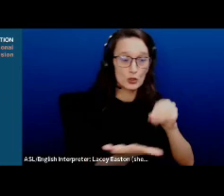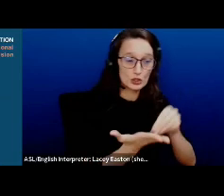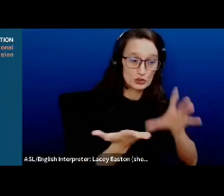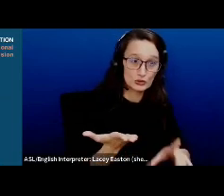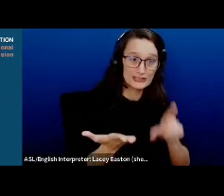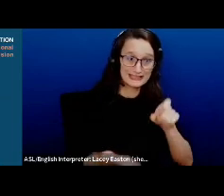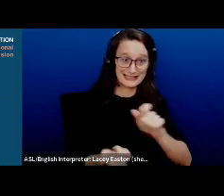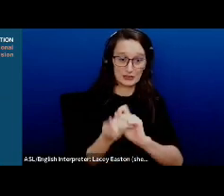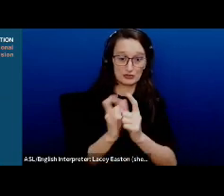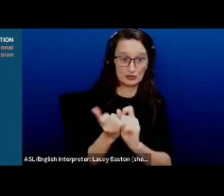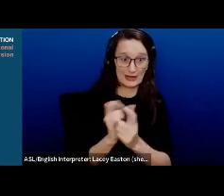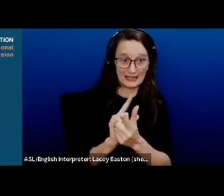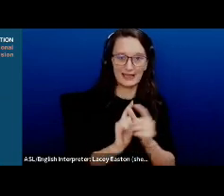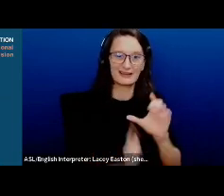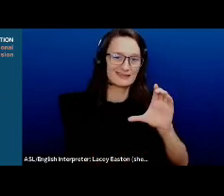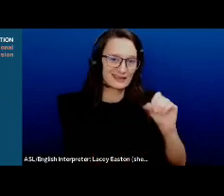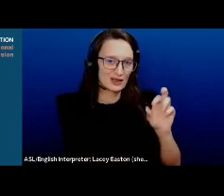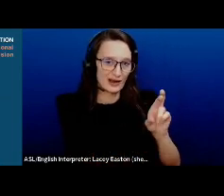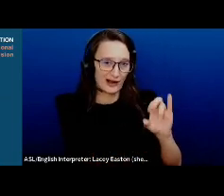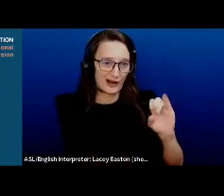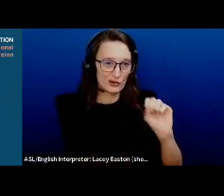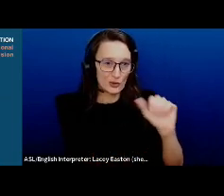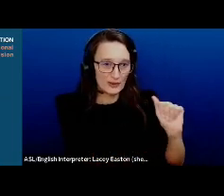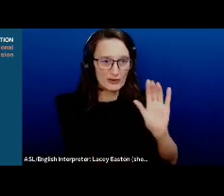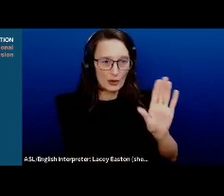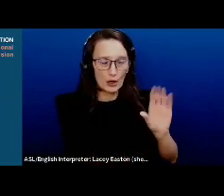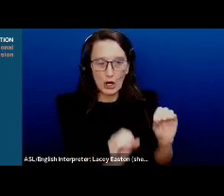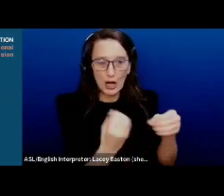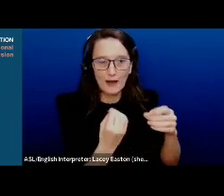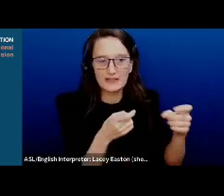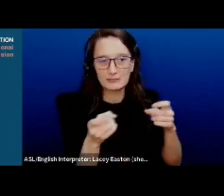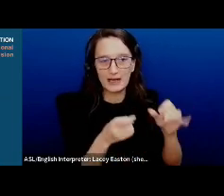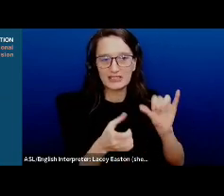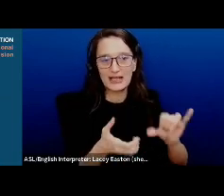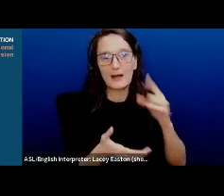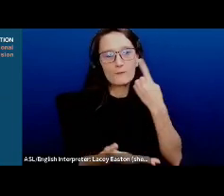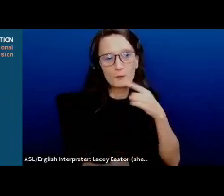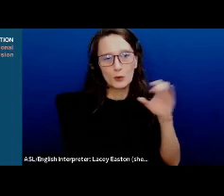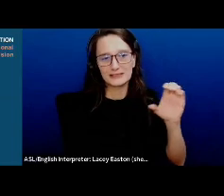que Carissa administra para el Departamento de Educación de California. Siguiente diapositiva, por favor.